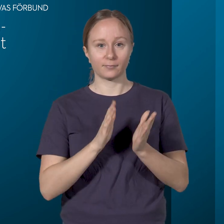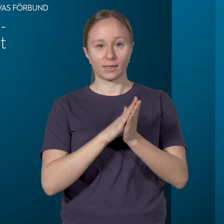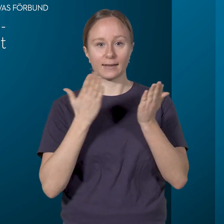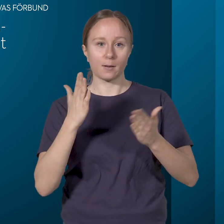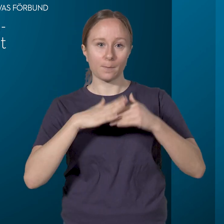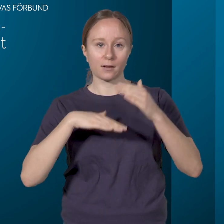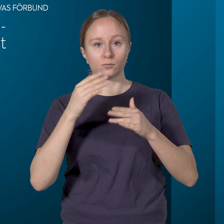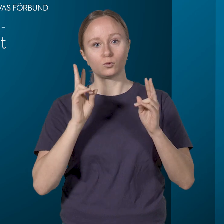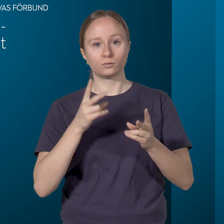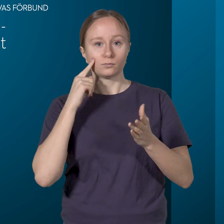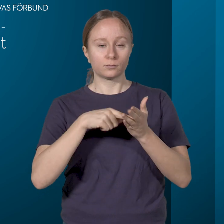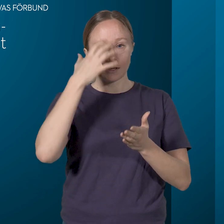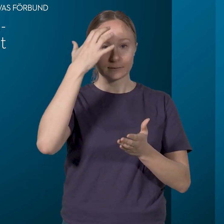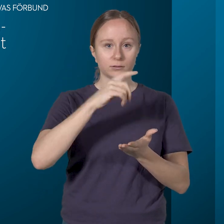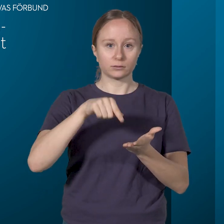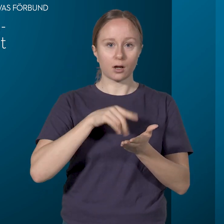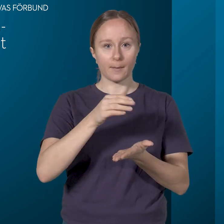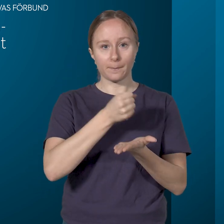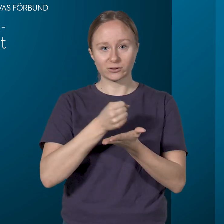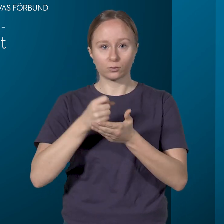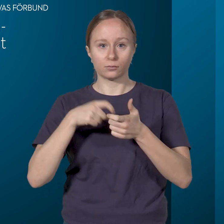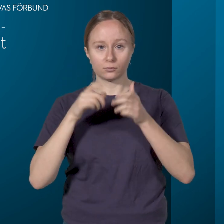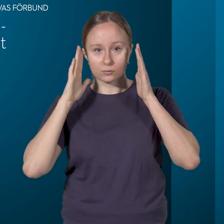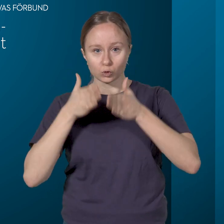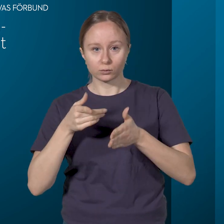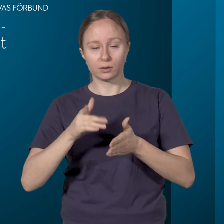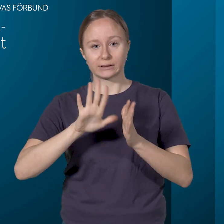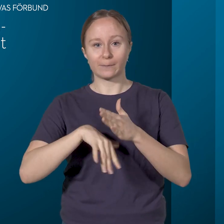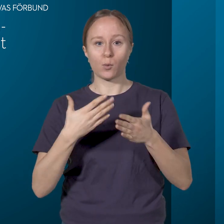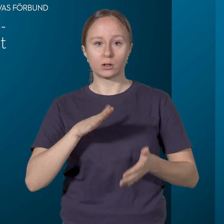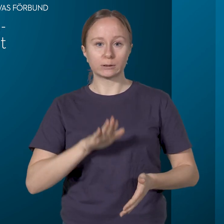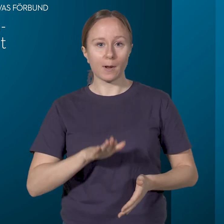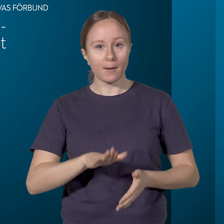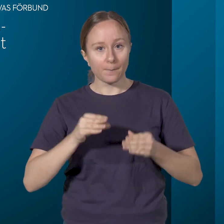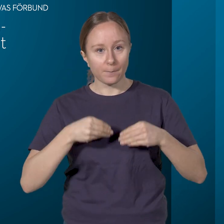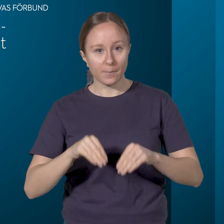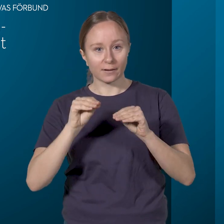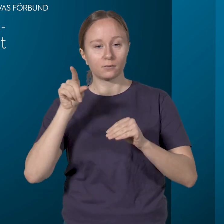Tidningen behandlar Helsingfors stads beslut att koncentrera småbarnspedagogik -